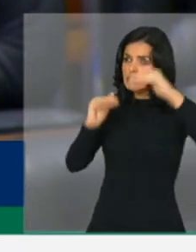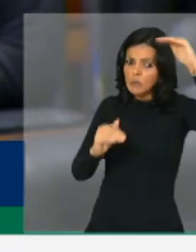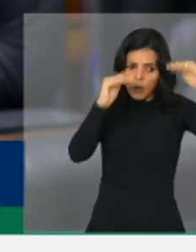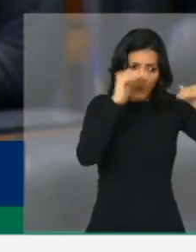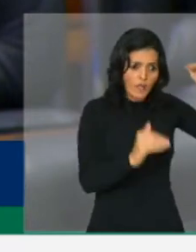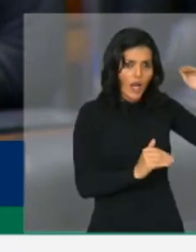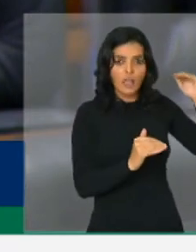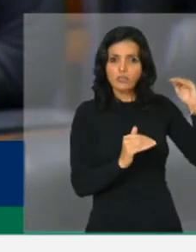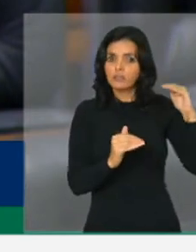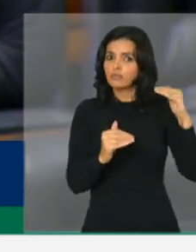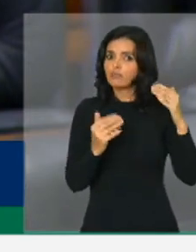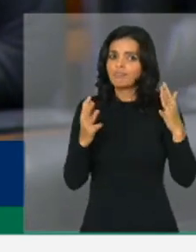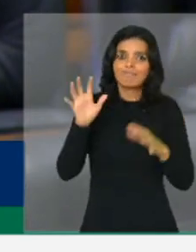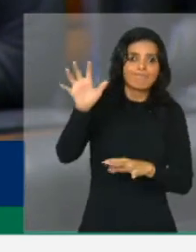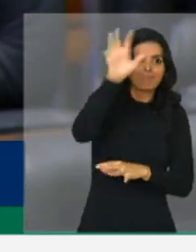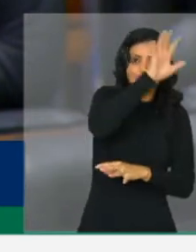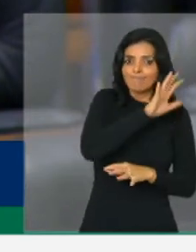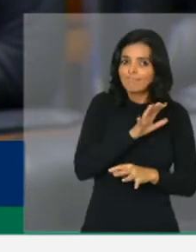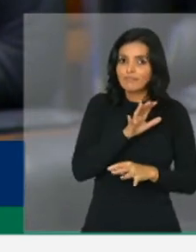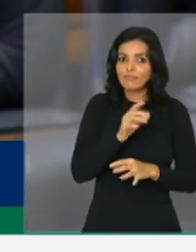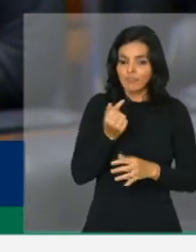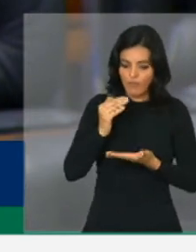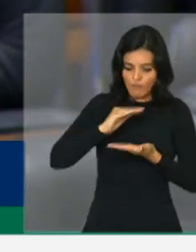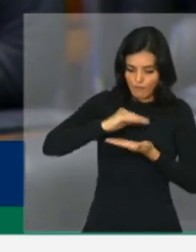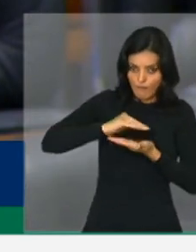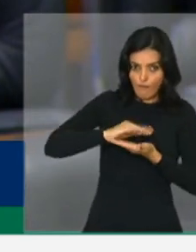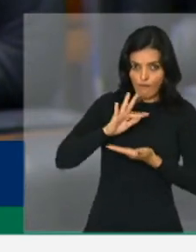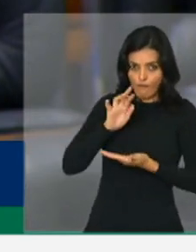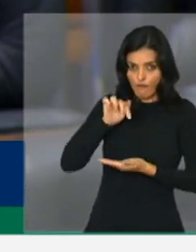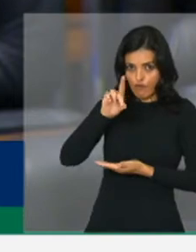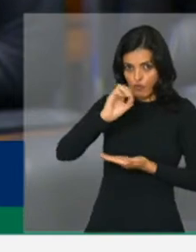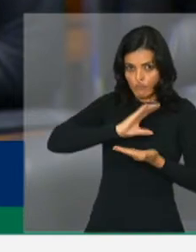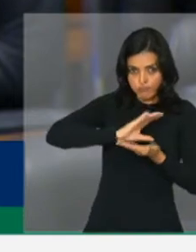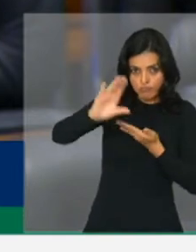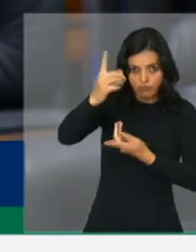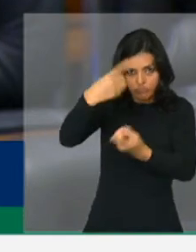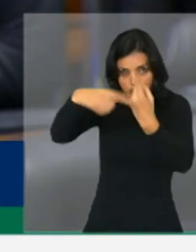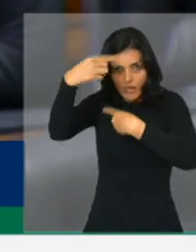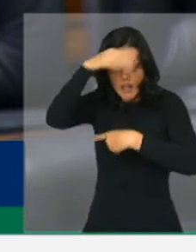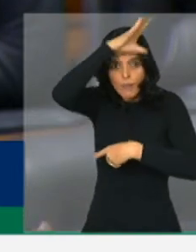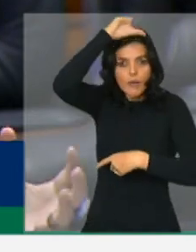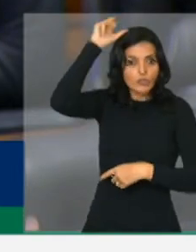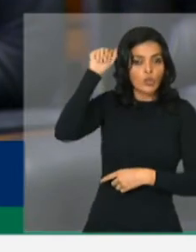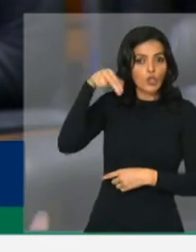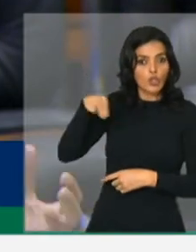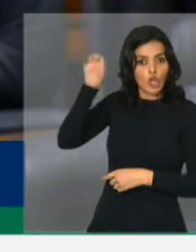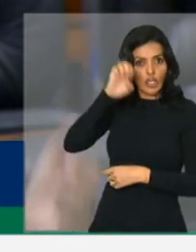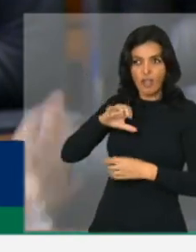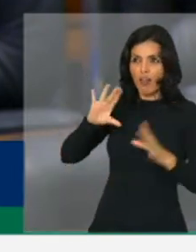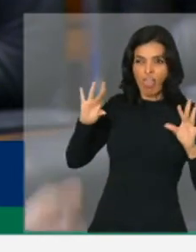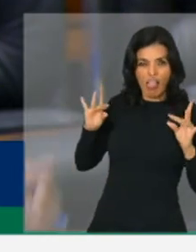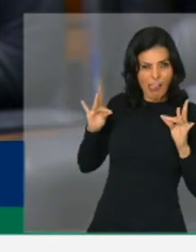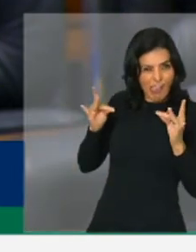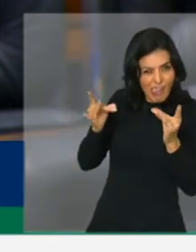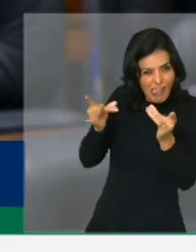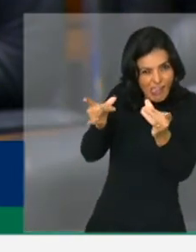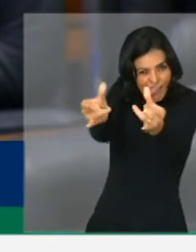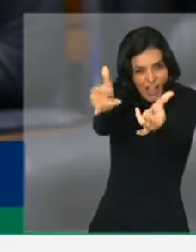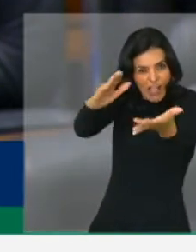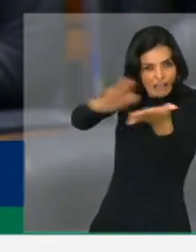REGIÕES, SR. PRESIDENTE, AINDA MAIS E TERMINO COM ISSO, COM A PEC APROVADA ANTERIORMENTE NESSA CASA QUE